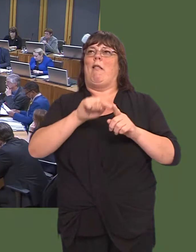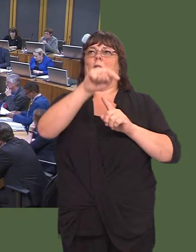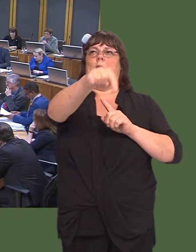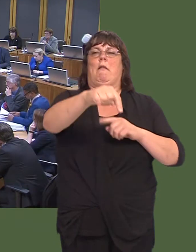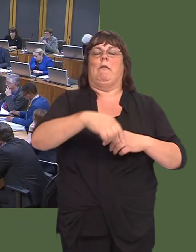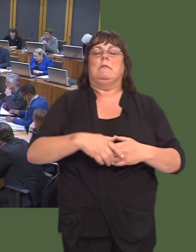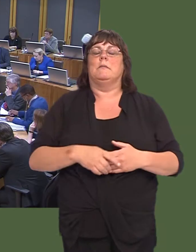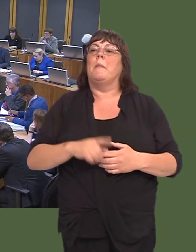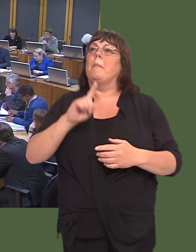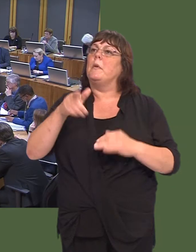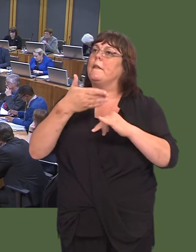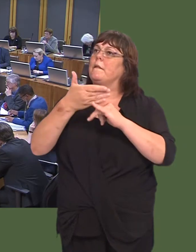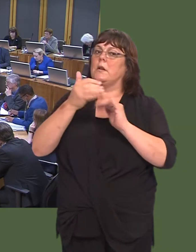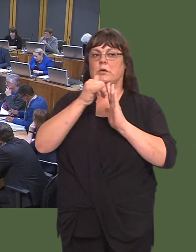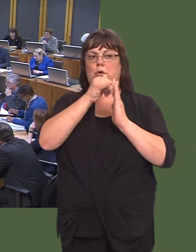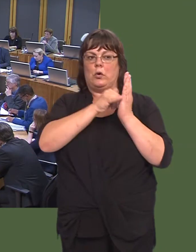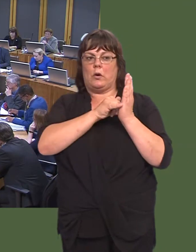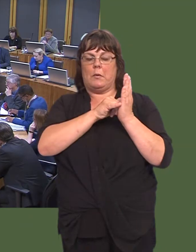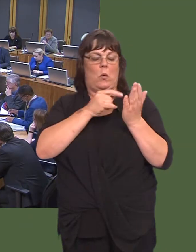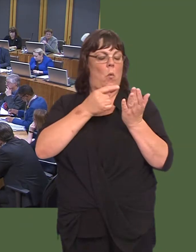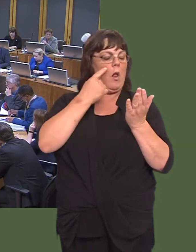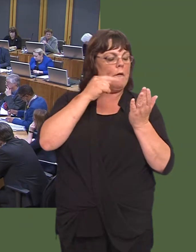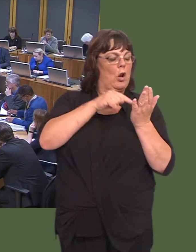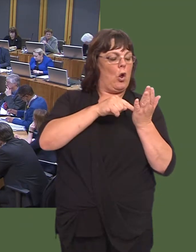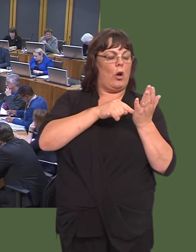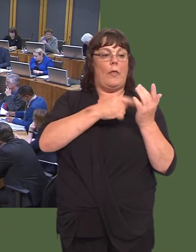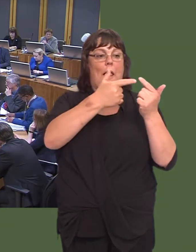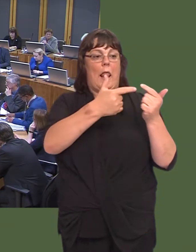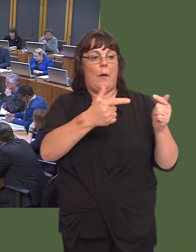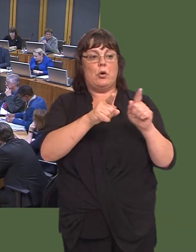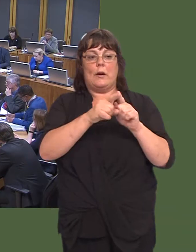Bydd y ddogfen derfynol yn ystyried y berthynas rhwng yr iaith a hefyd datblygu economaidd,